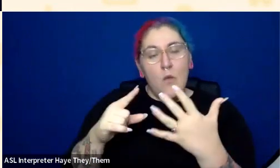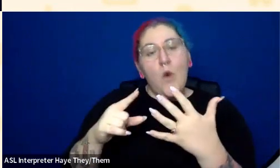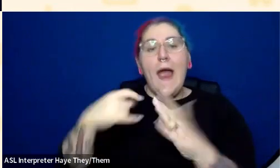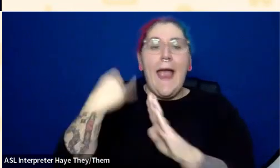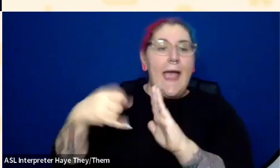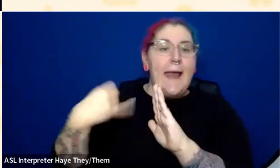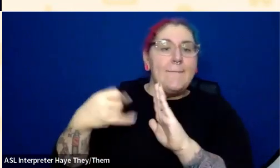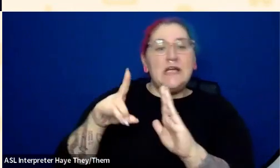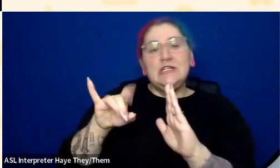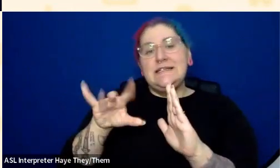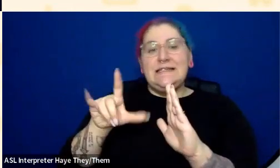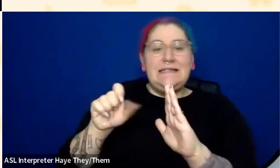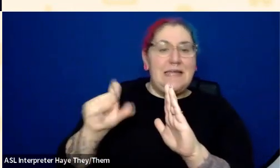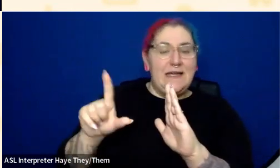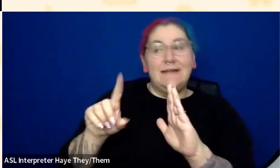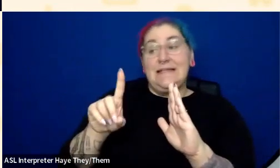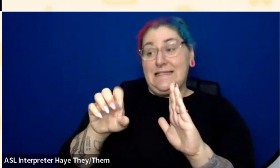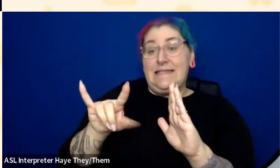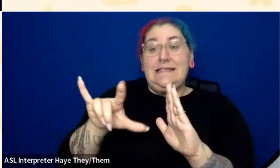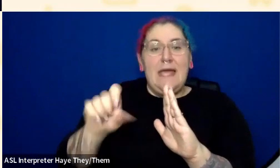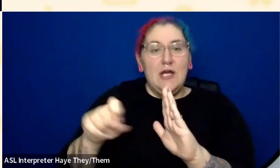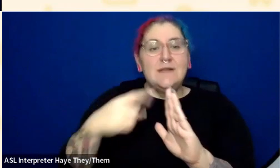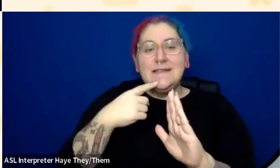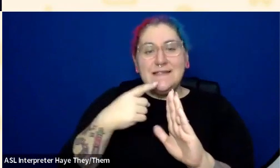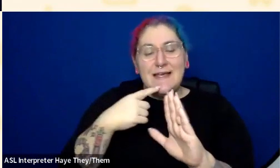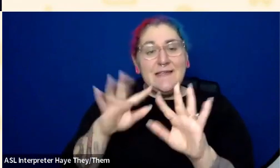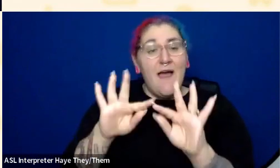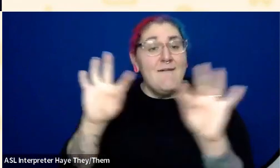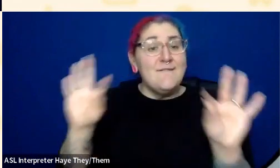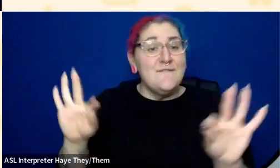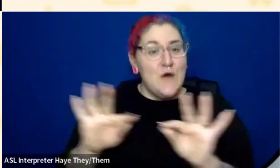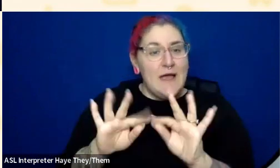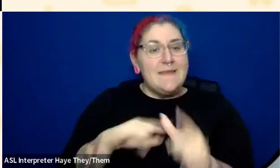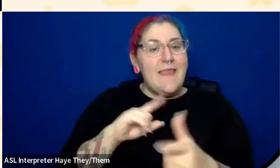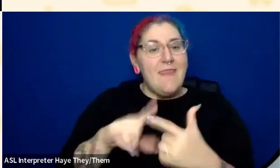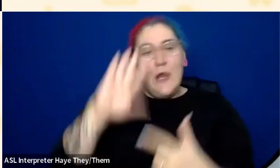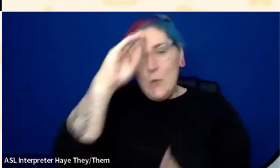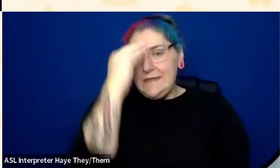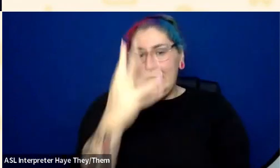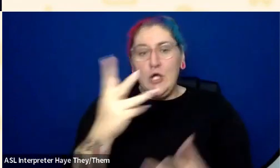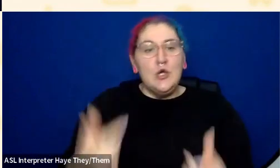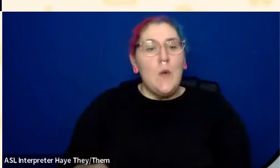y eso te dará el número de marcos. Como pueden ver, ese era el 152; este es el 119.